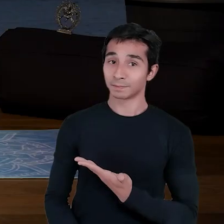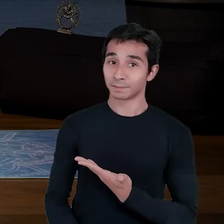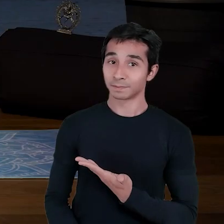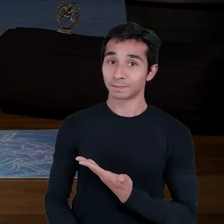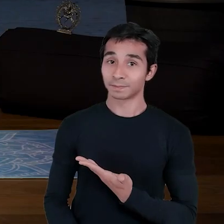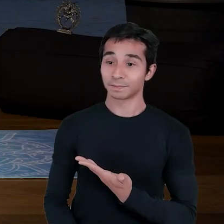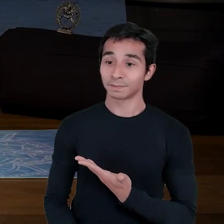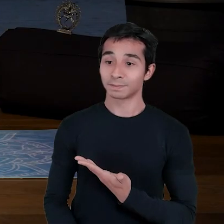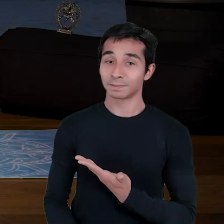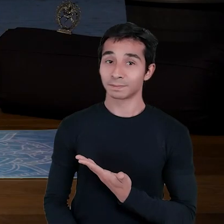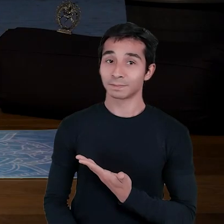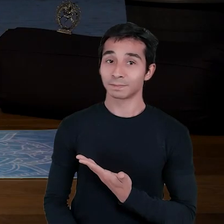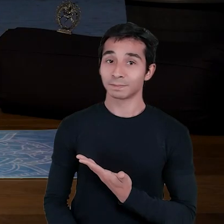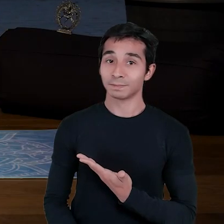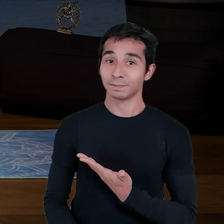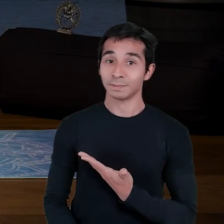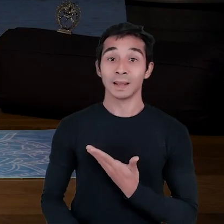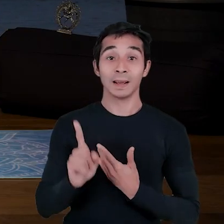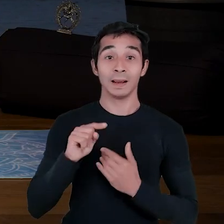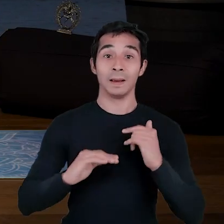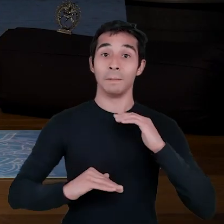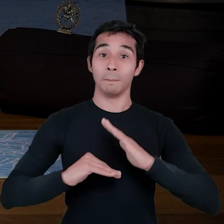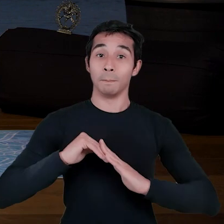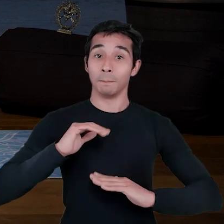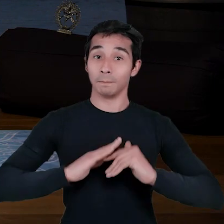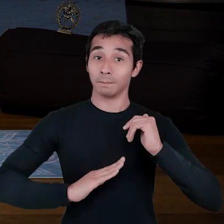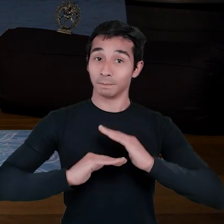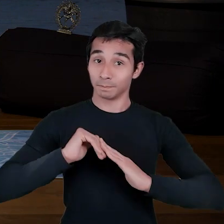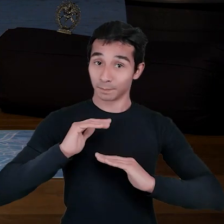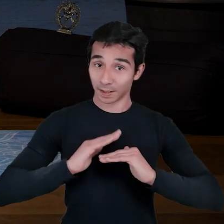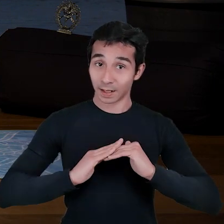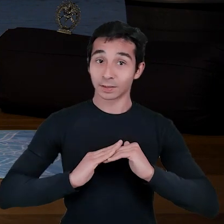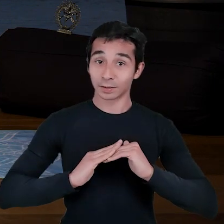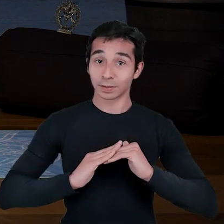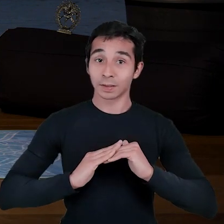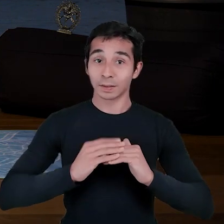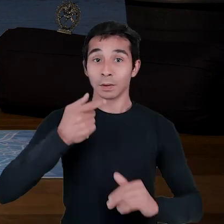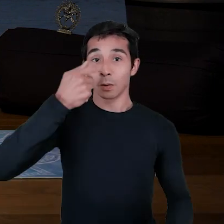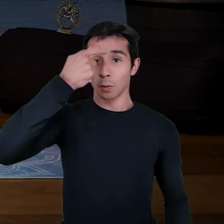Karma Yoga, ou yoga da ação, está relacionado ao aspecto prático,